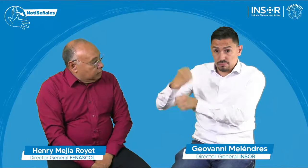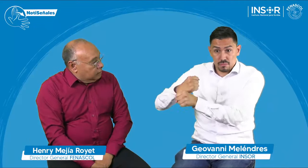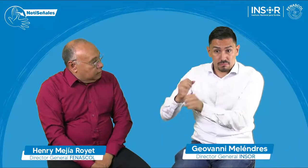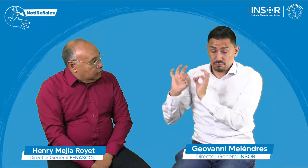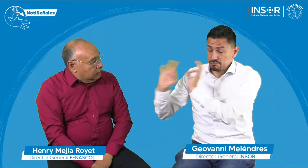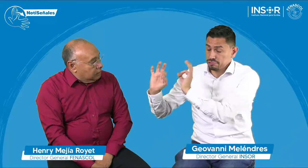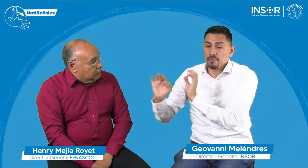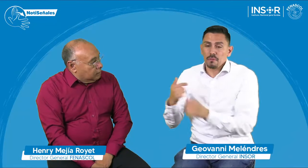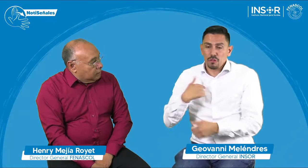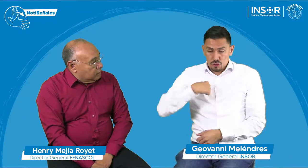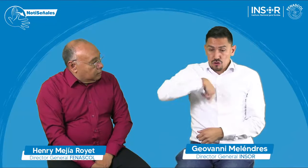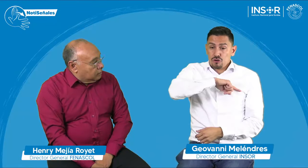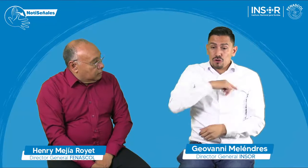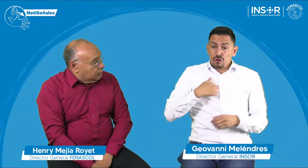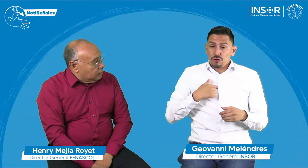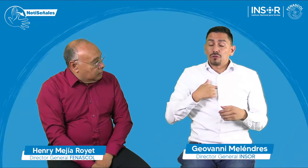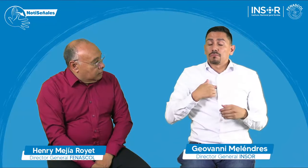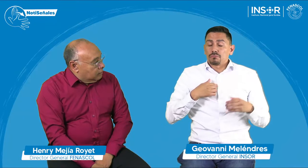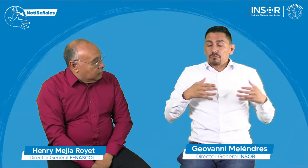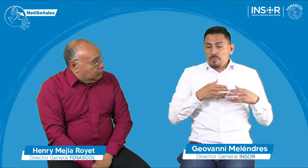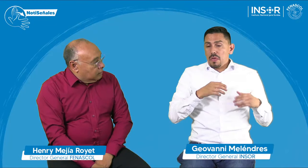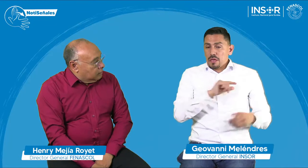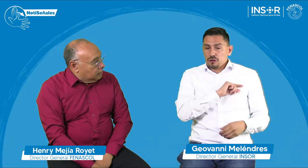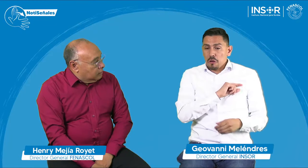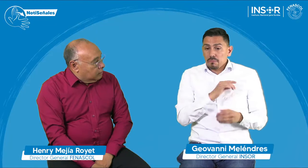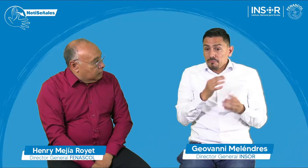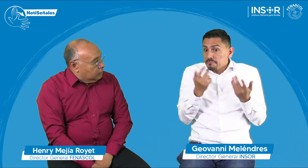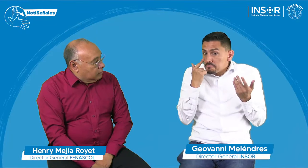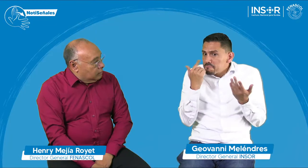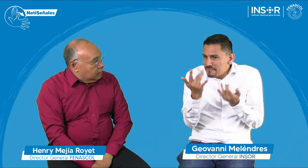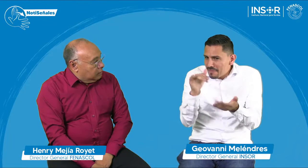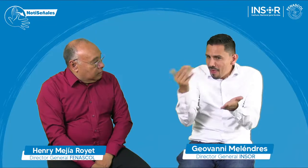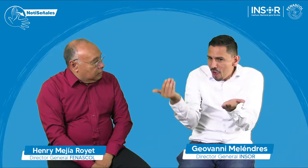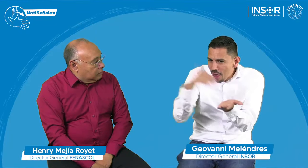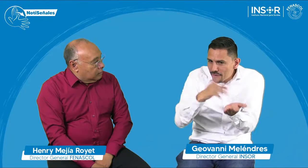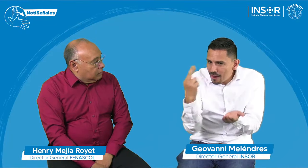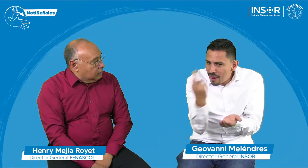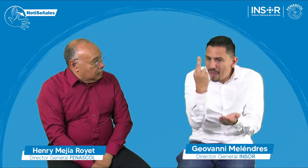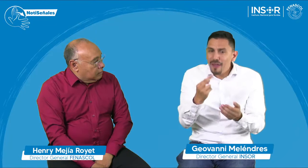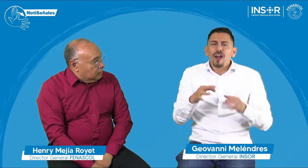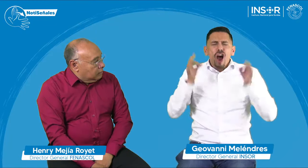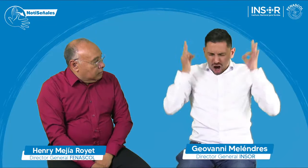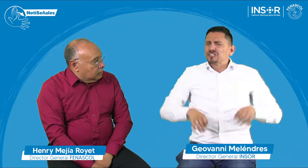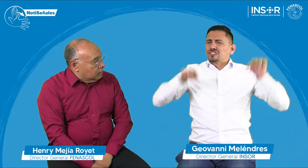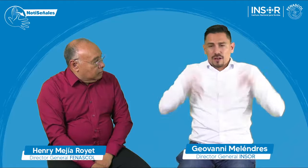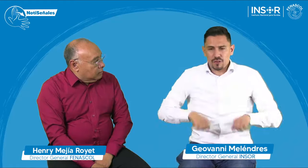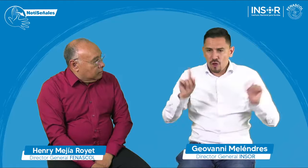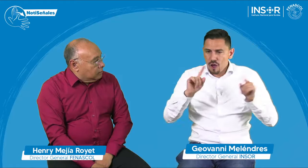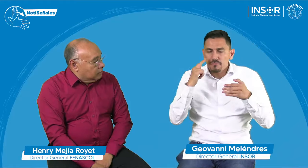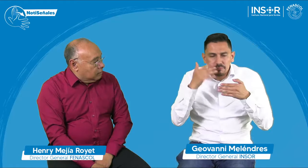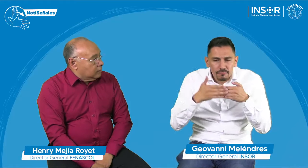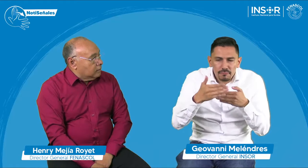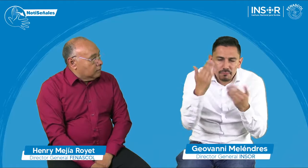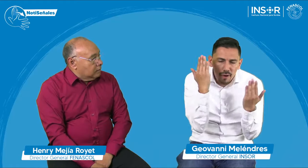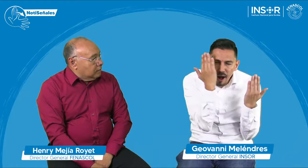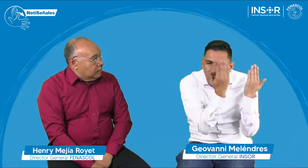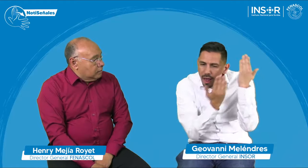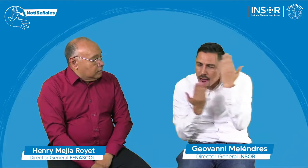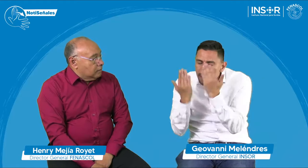es el responsable de las asociaciones, eso está muy bien, ese proceso y el trabajo que han realizado es muy bueno.